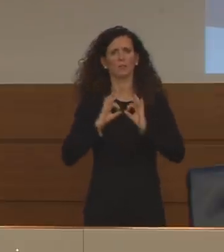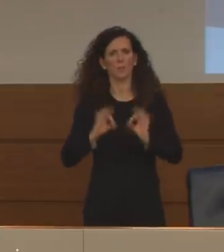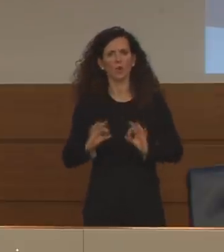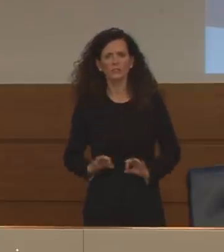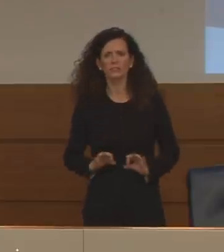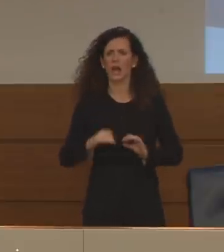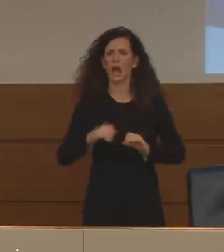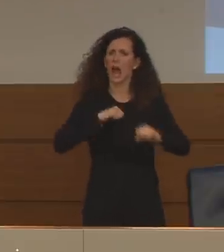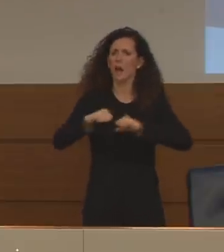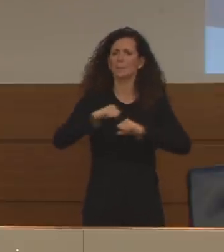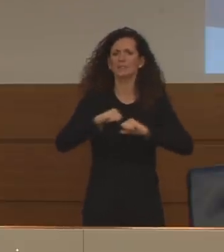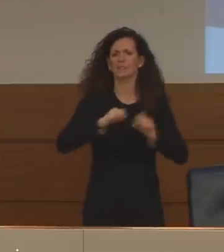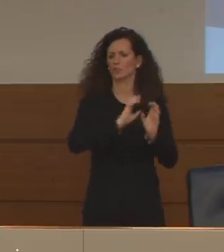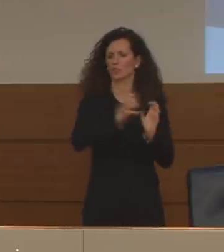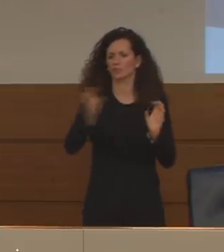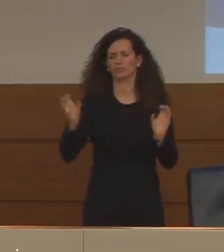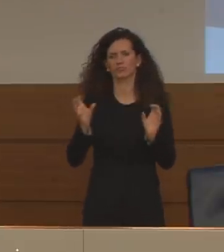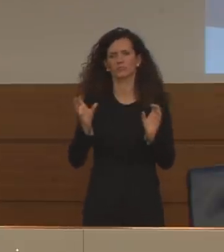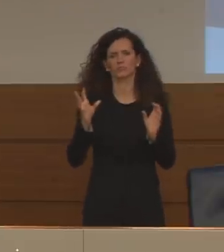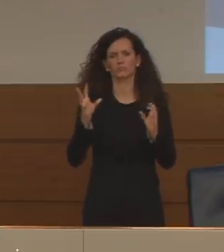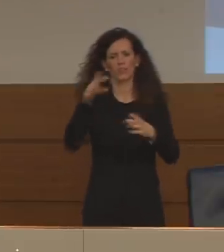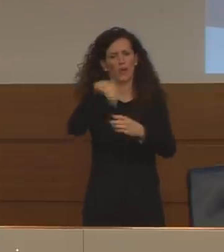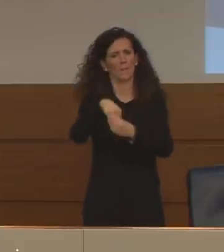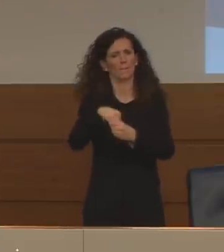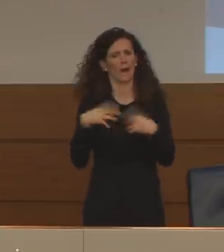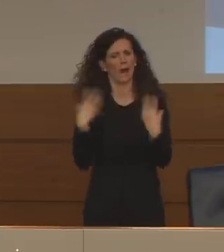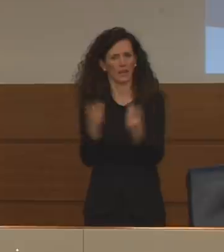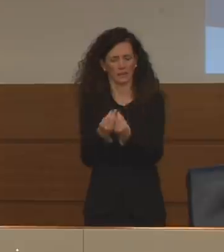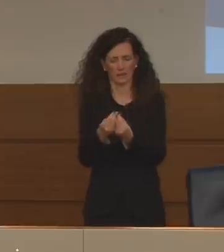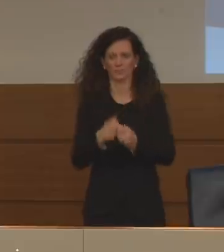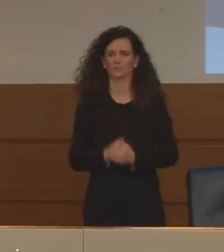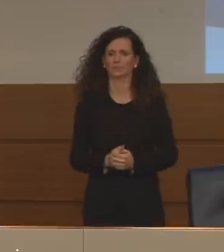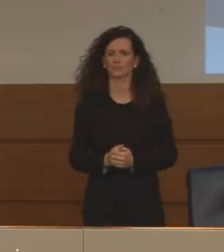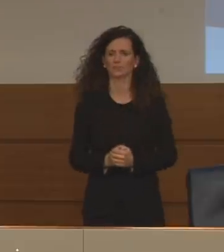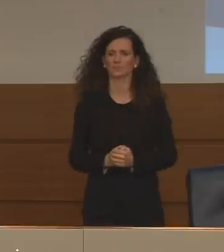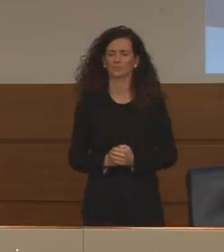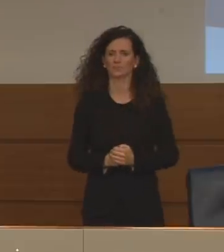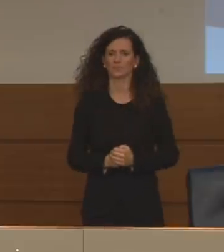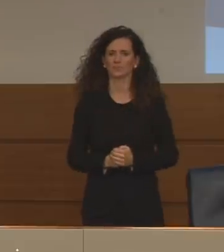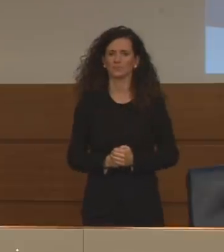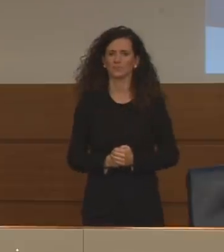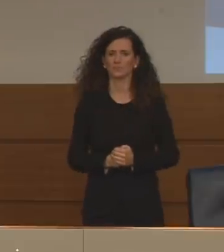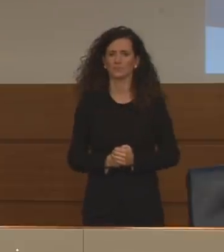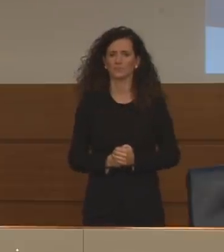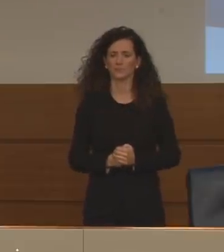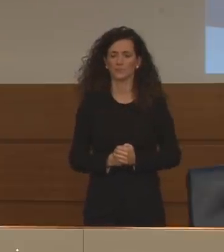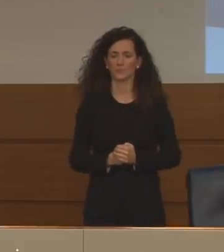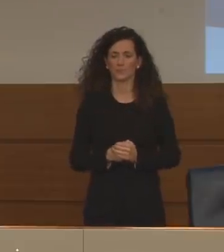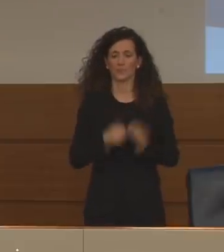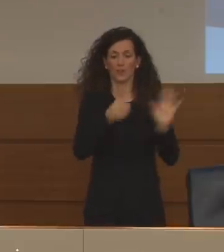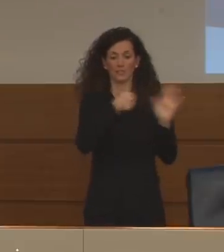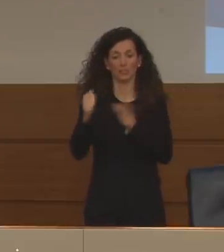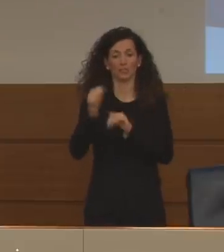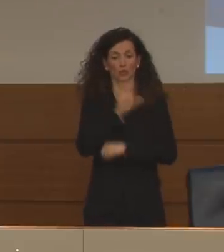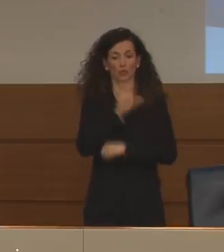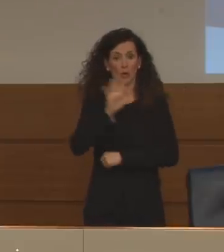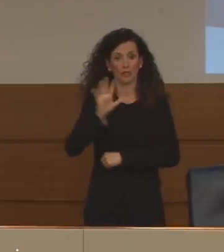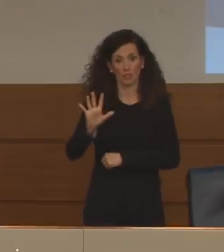amministrazioni che sono coinvolte. Abbiamo anche un totale di 655 di tende